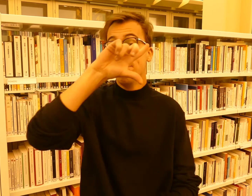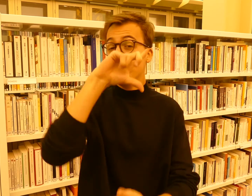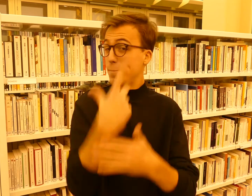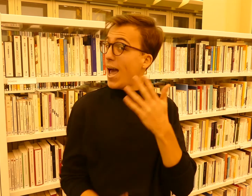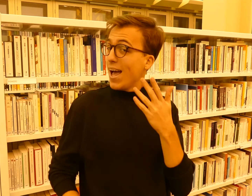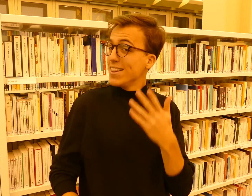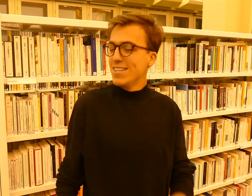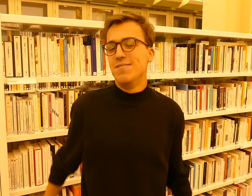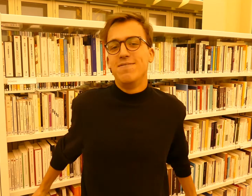Bilingue !